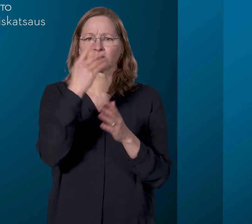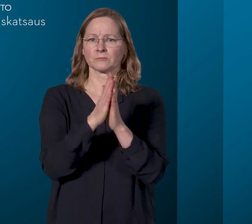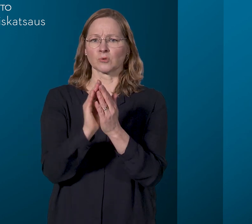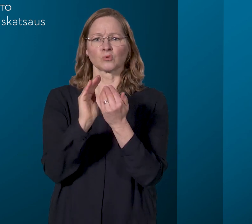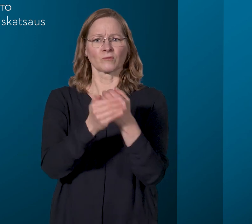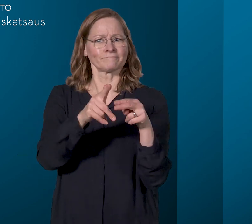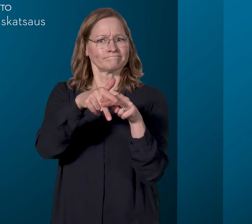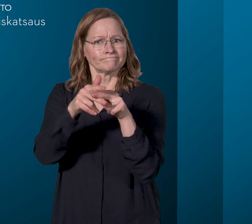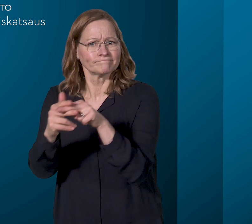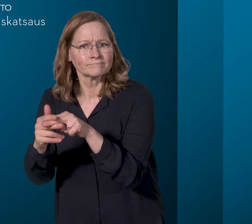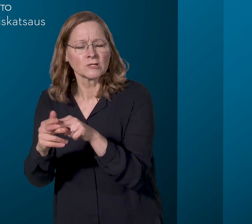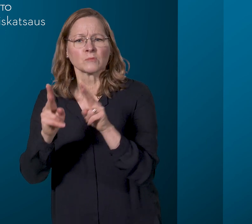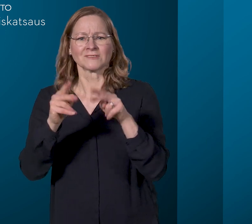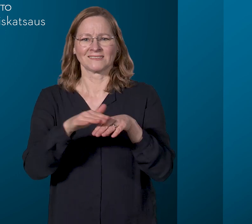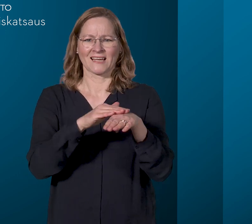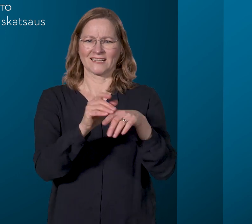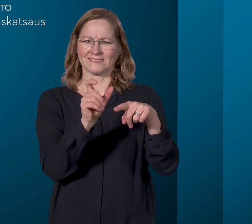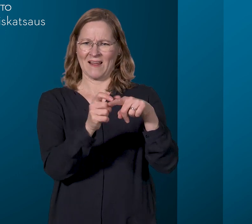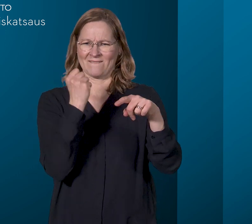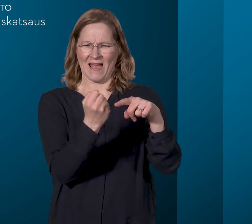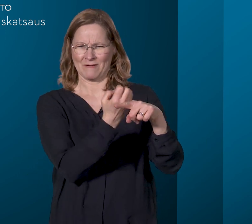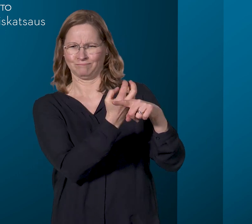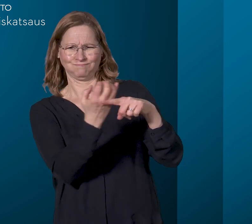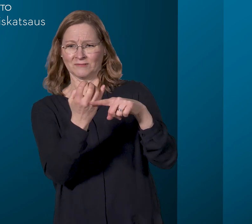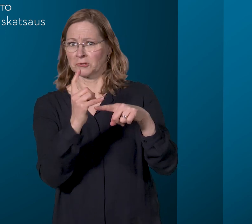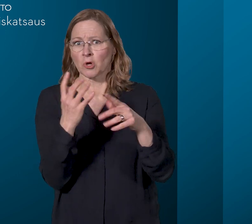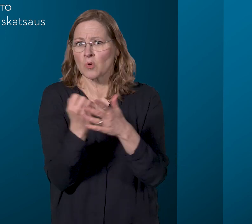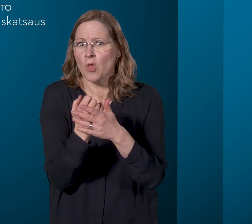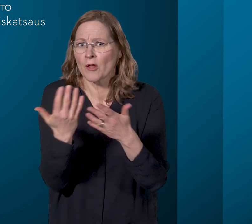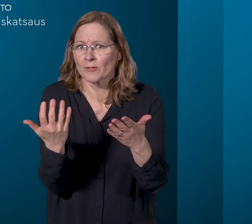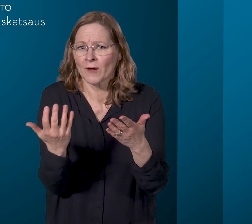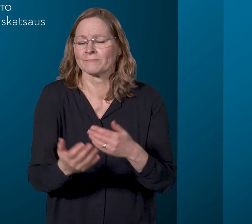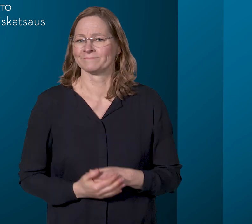Facebookin turvallisuusasetuksia sekä vahvan salasanan hyötyjä.